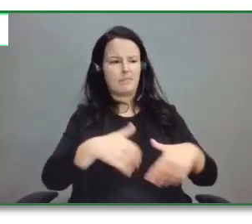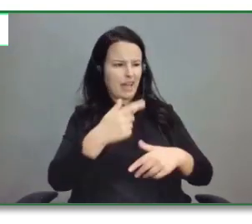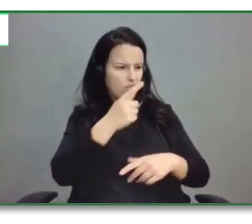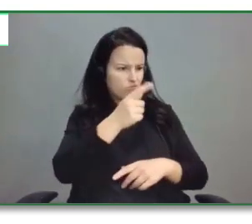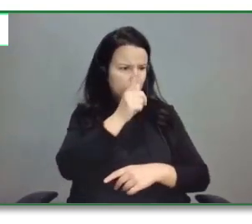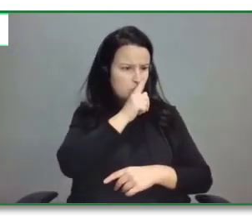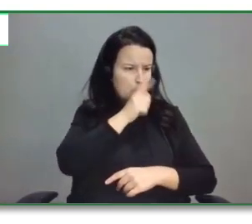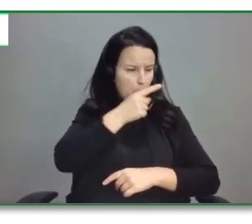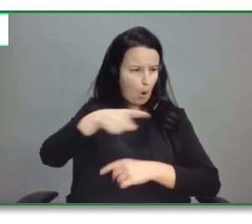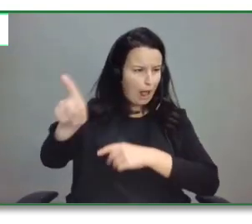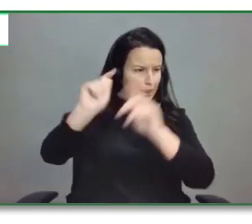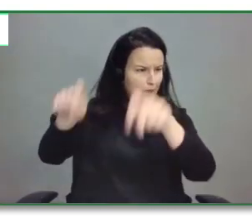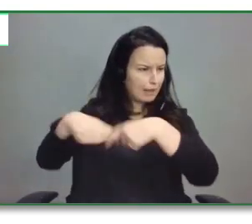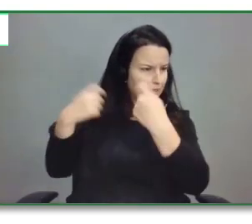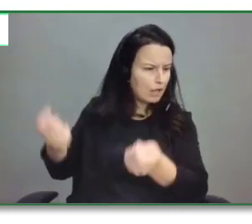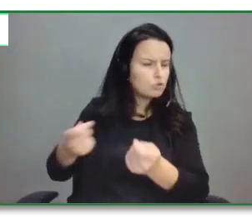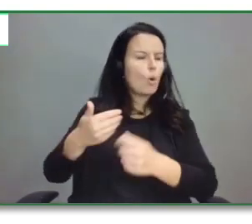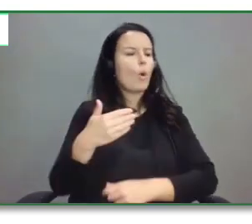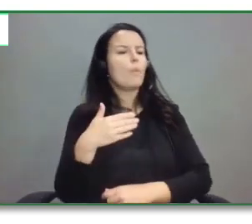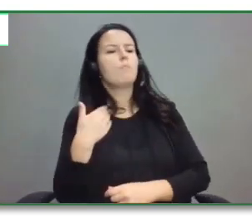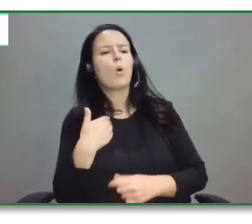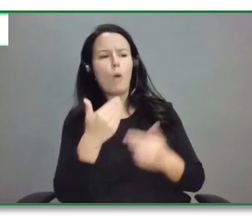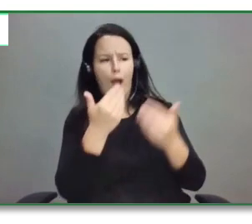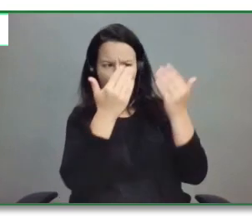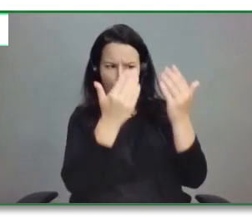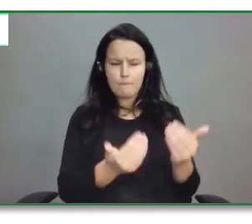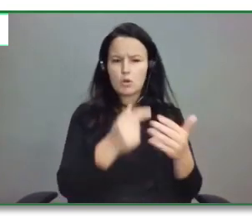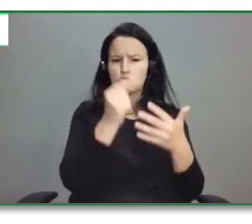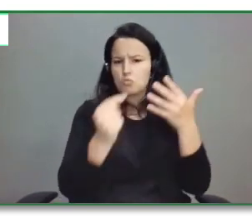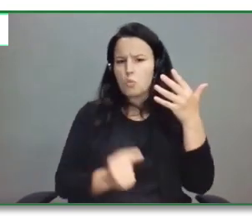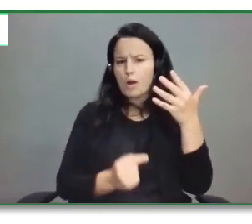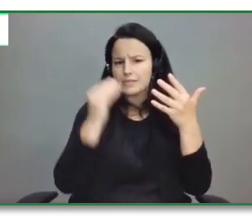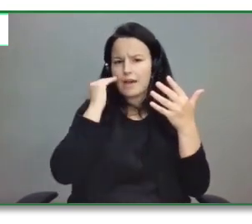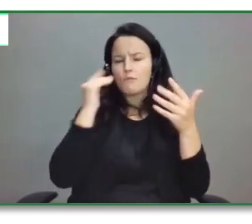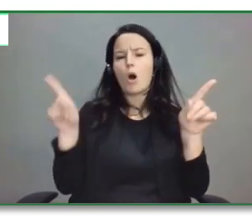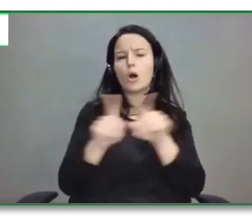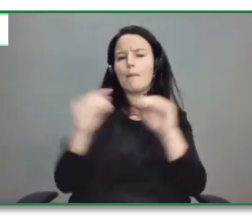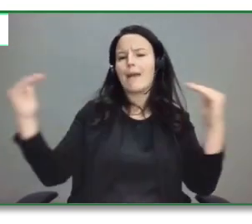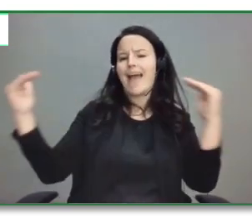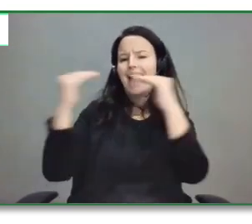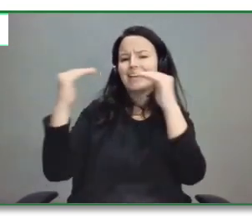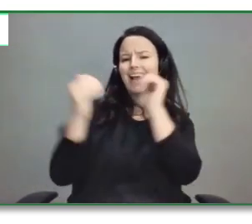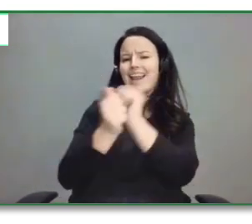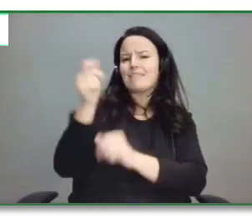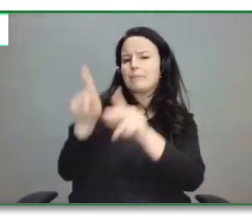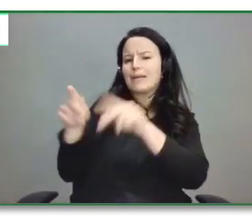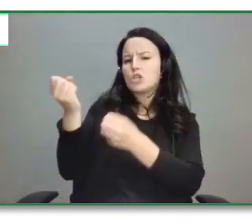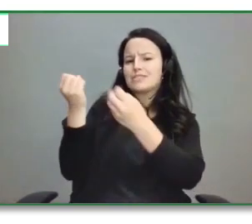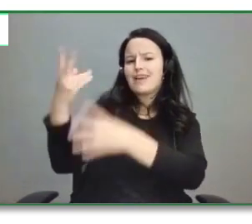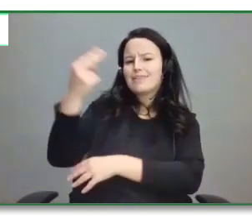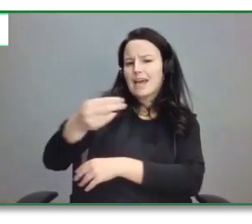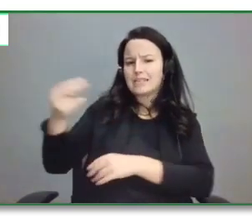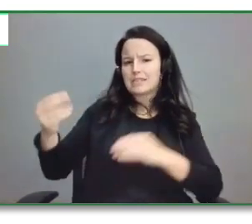la nature dans les mêmes conditions que les personnes qui vivent sans Han